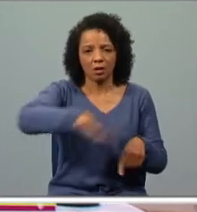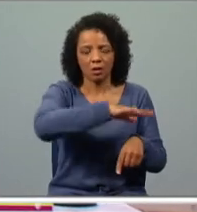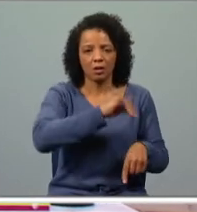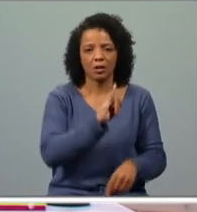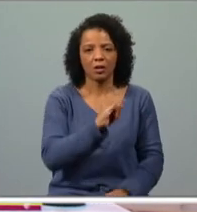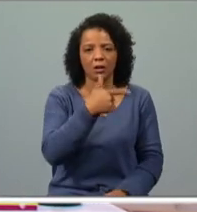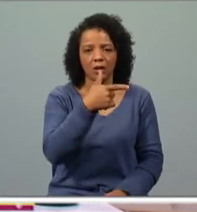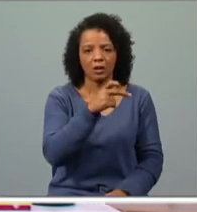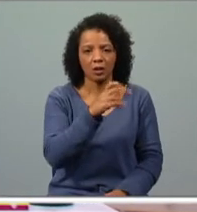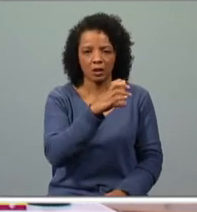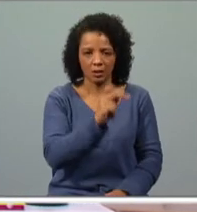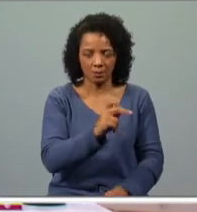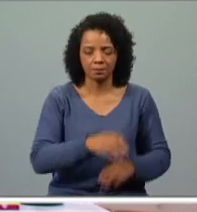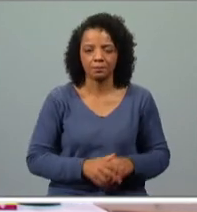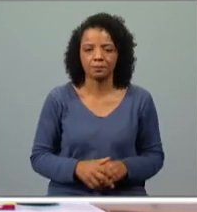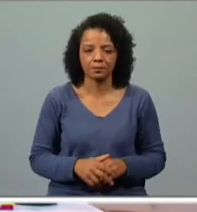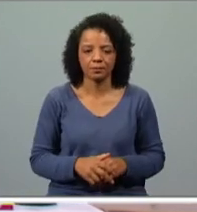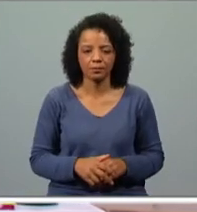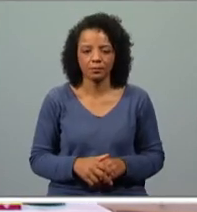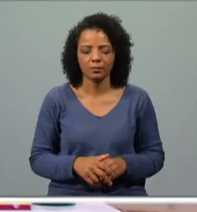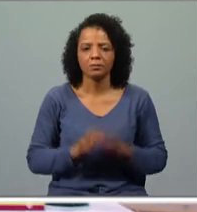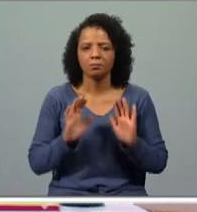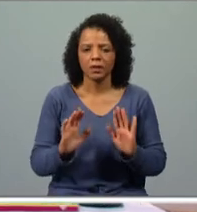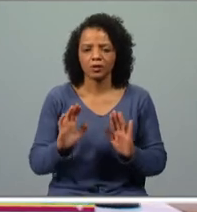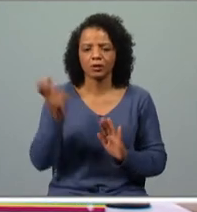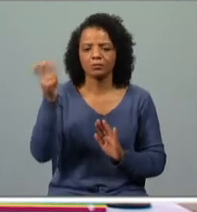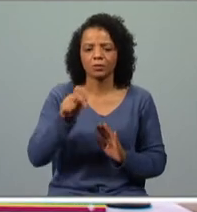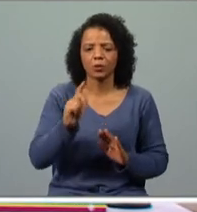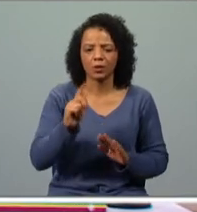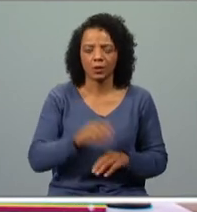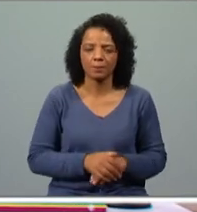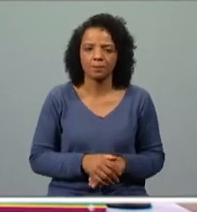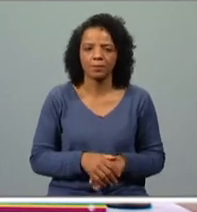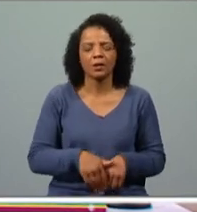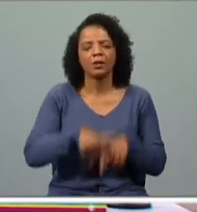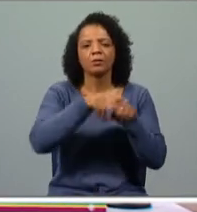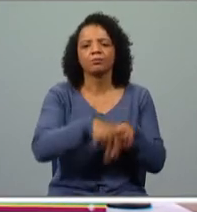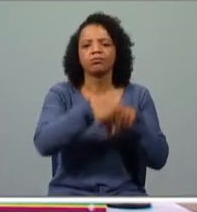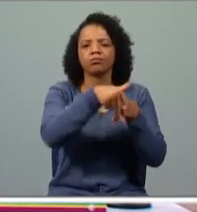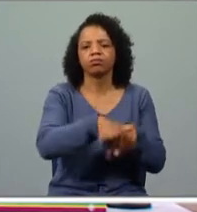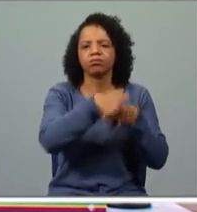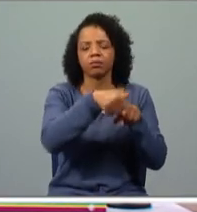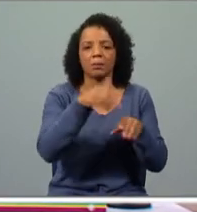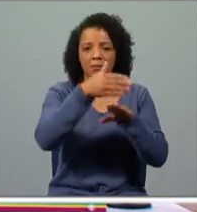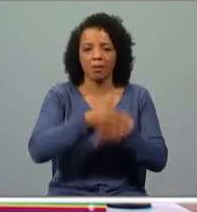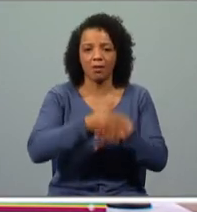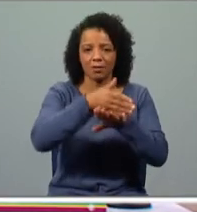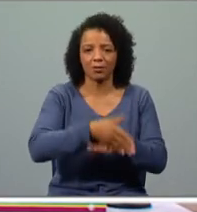ythaca mas o que que aconteceu lá eles a caminho nos seus barcos até que veio uma ythaca 但那裡發生了什麼他們在他們的船上，直到